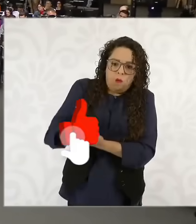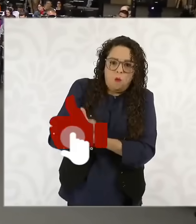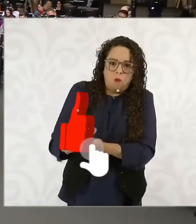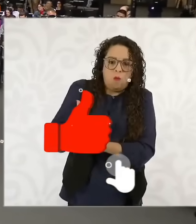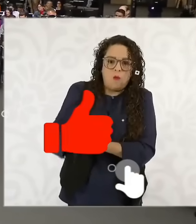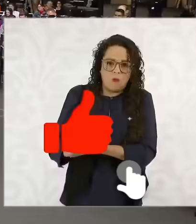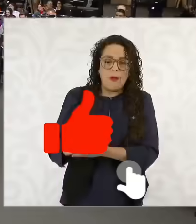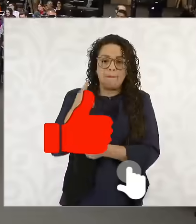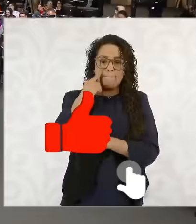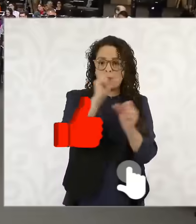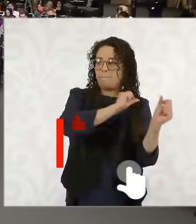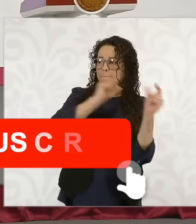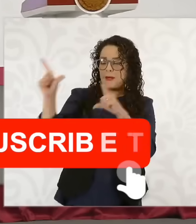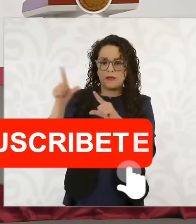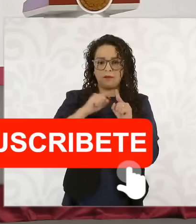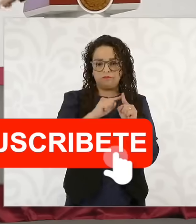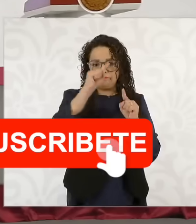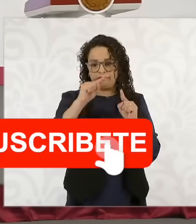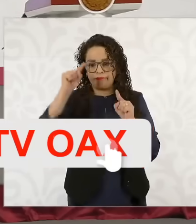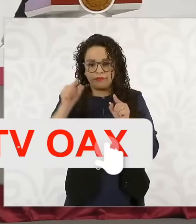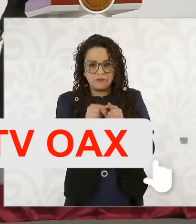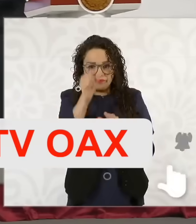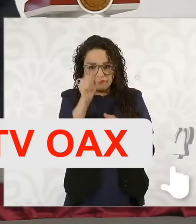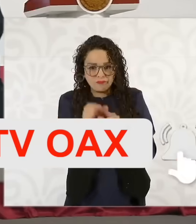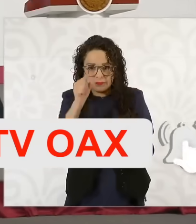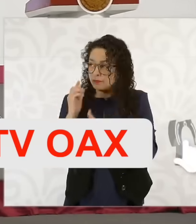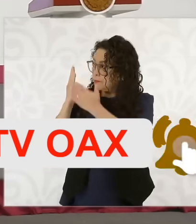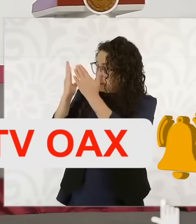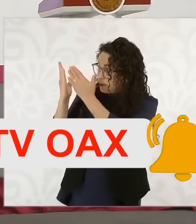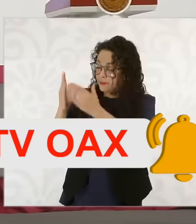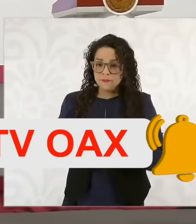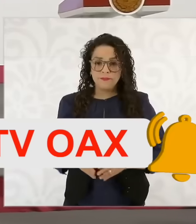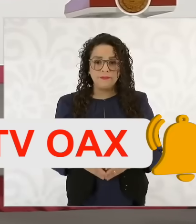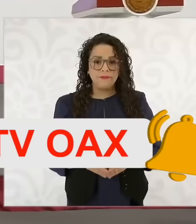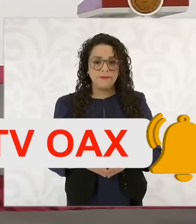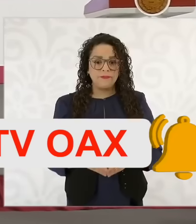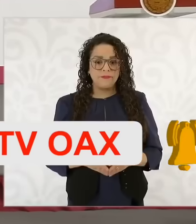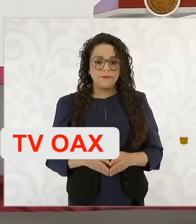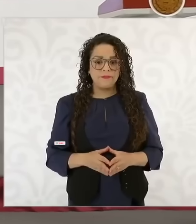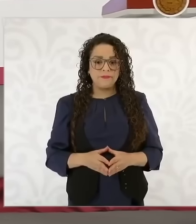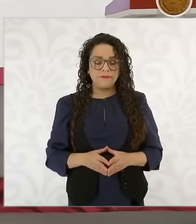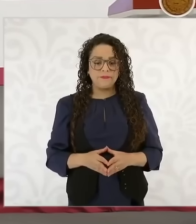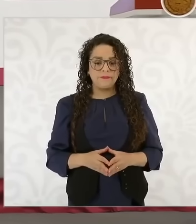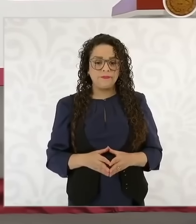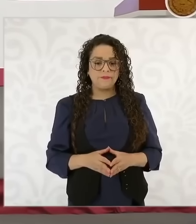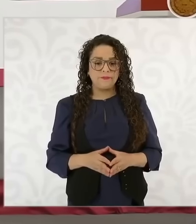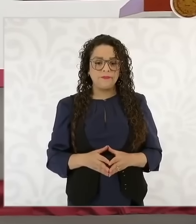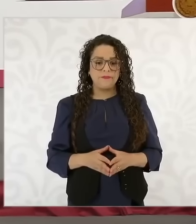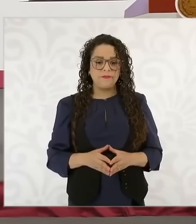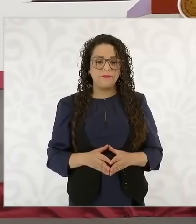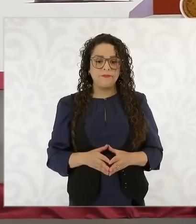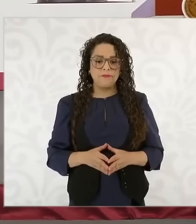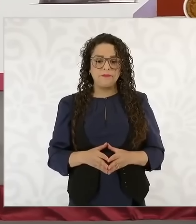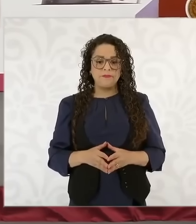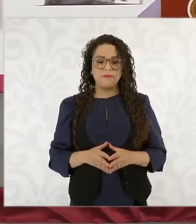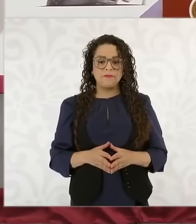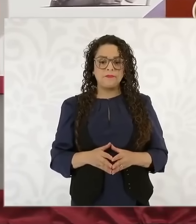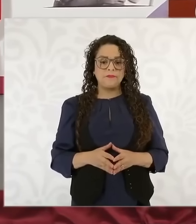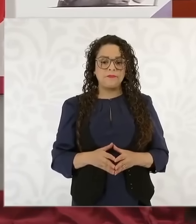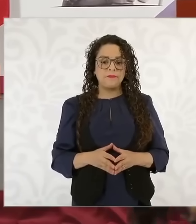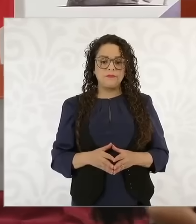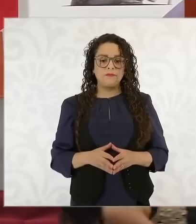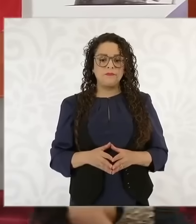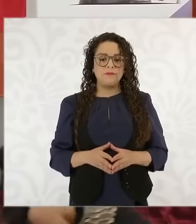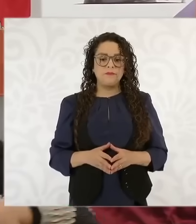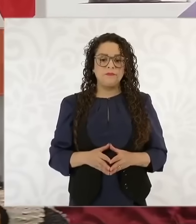Fíjense. A ver,